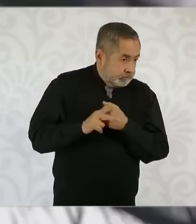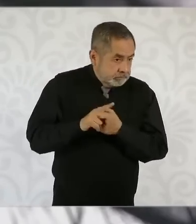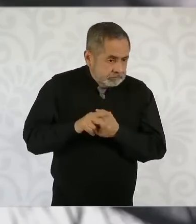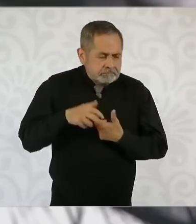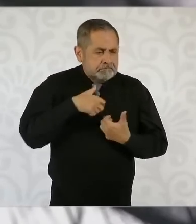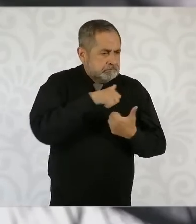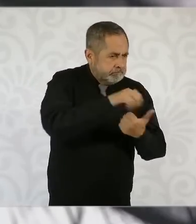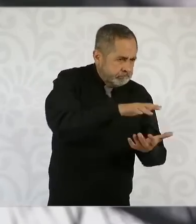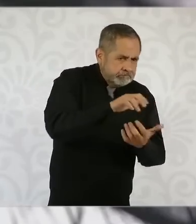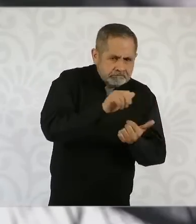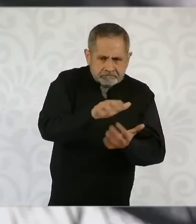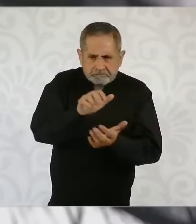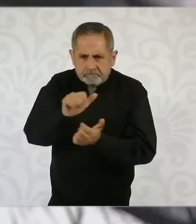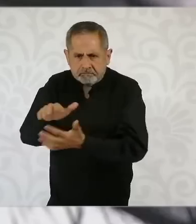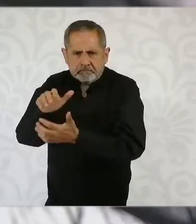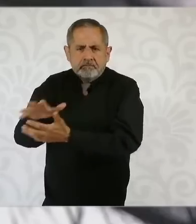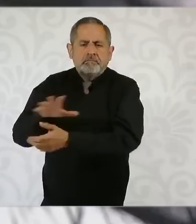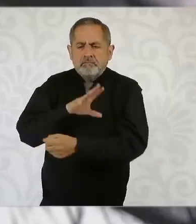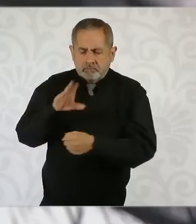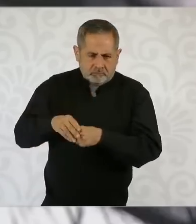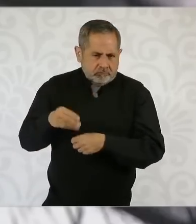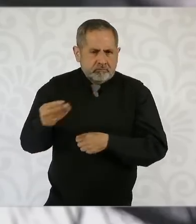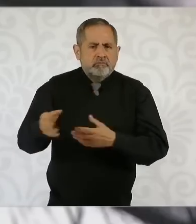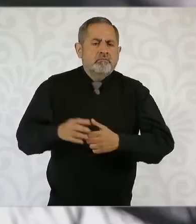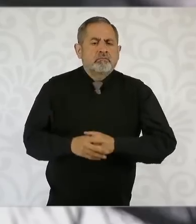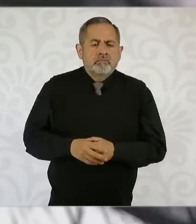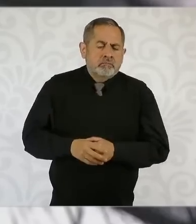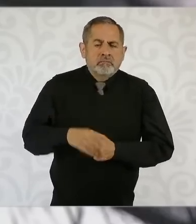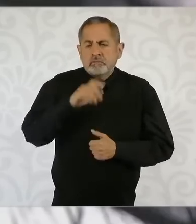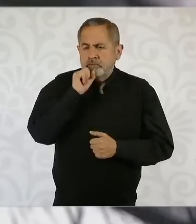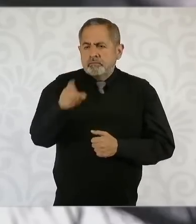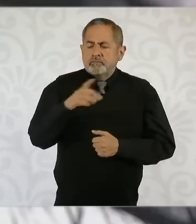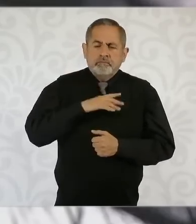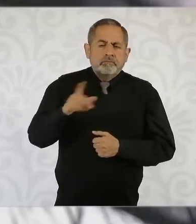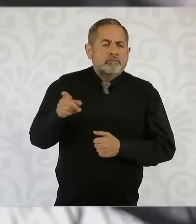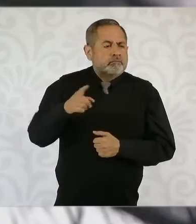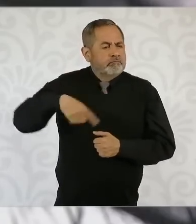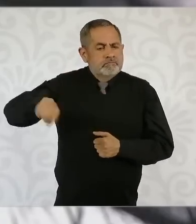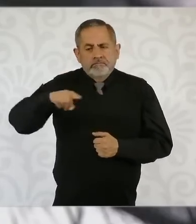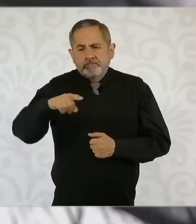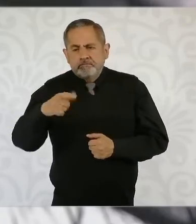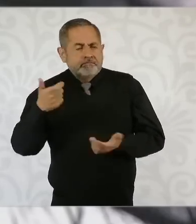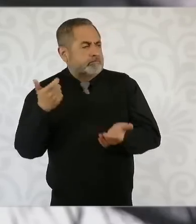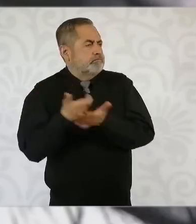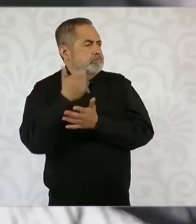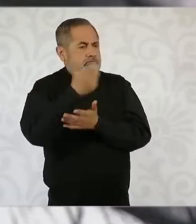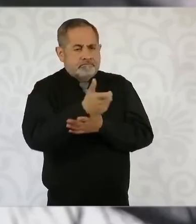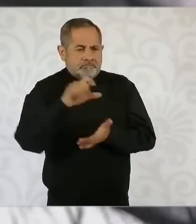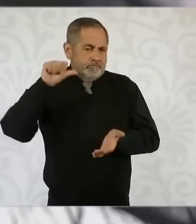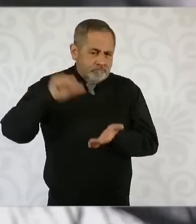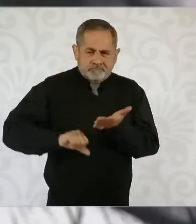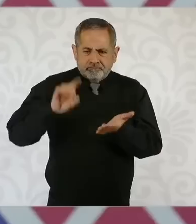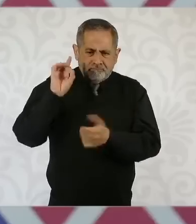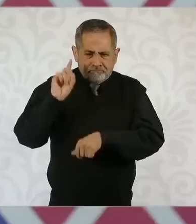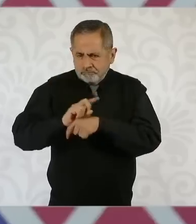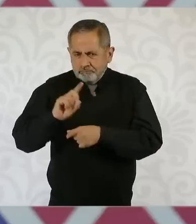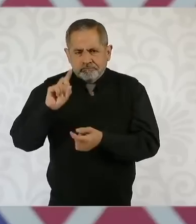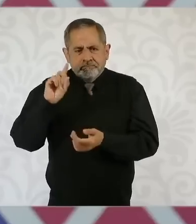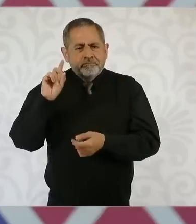tenemos otros mecanismos también redondeos donde apoyamos pues algunas causas también de salud pero